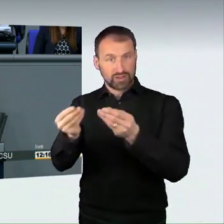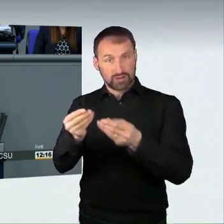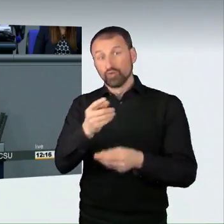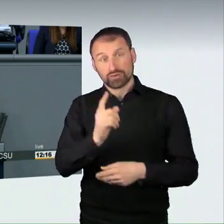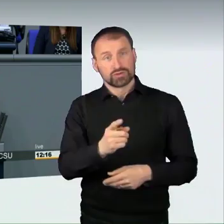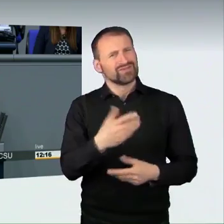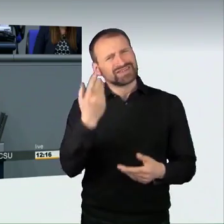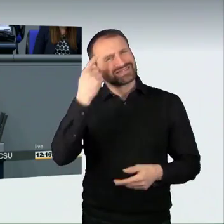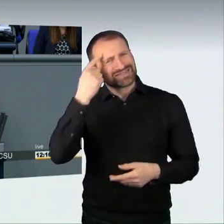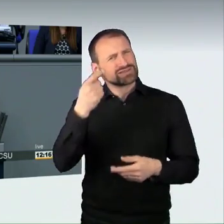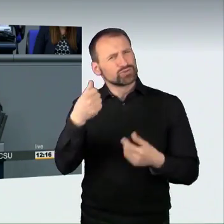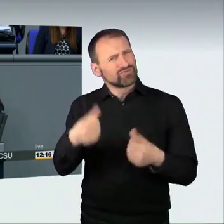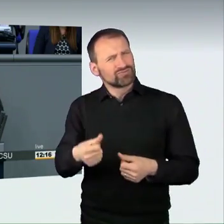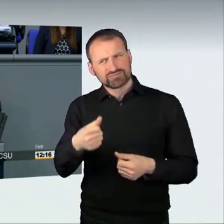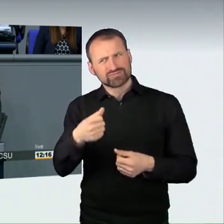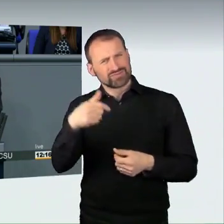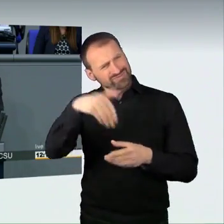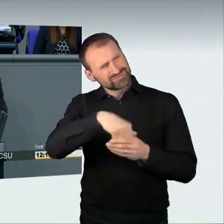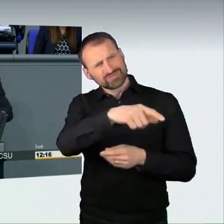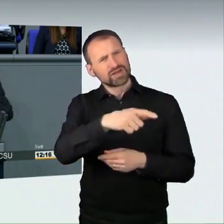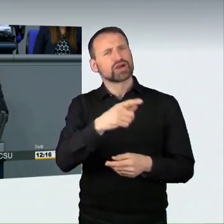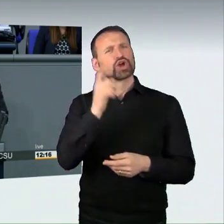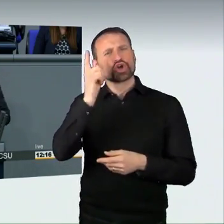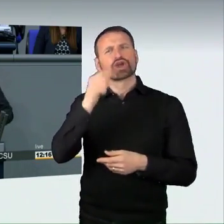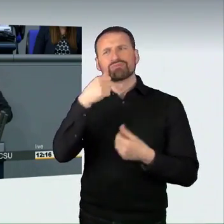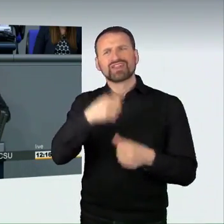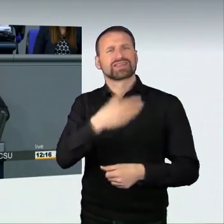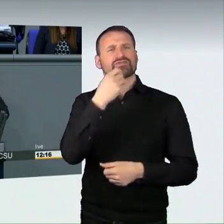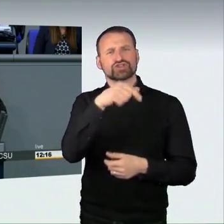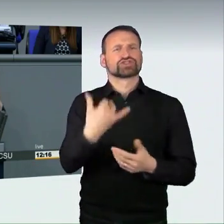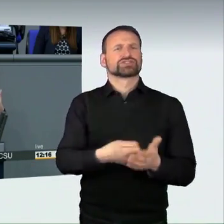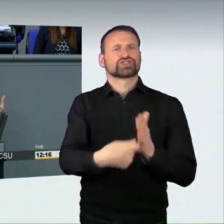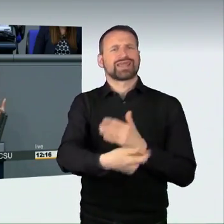und Zweck dieser Rügepflicht, die Sie nun streichen wollen? Sie sagen, im Prinzip schaffe ein solches Verfahren für den Vermieter